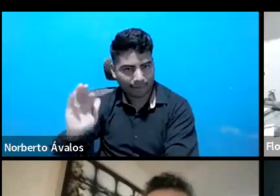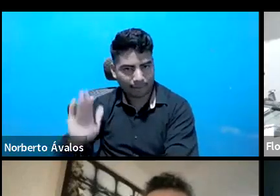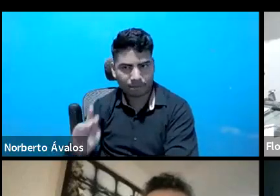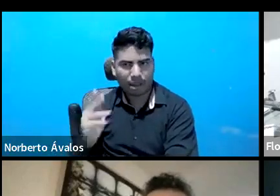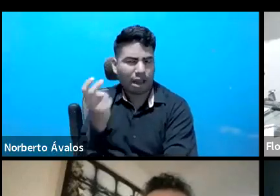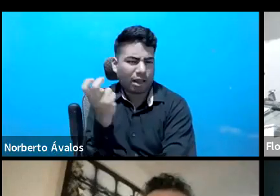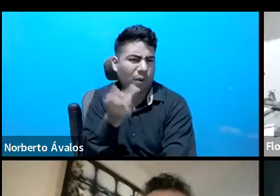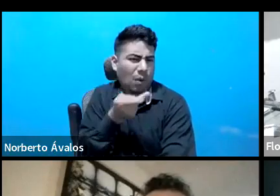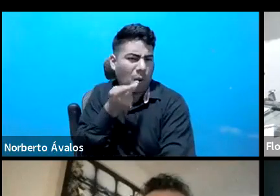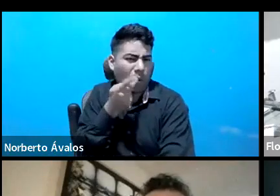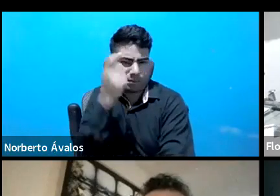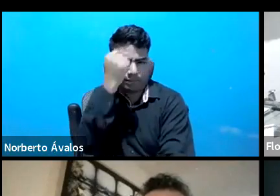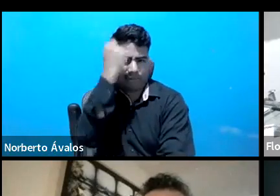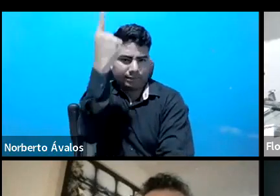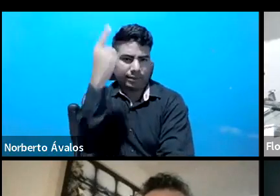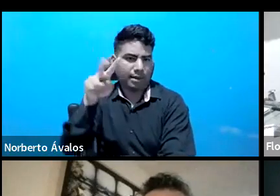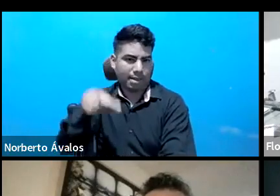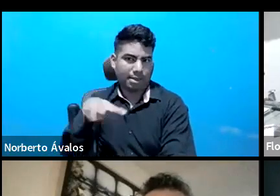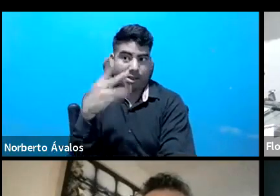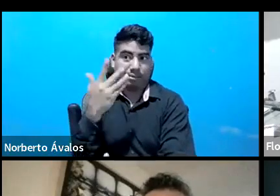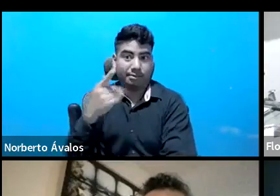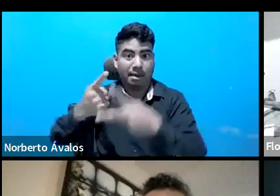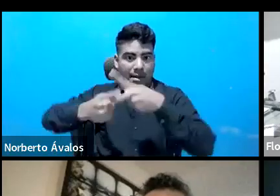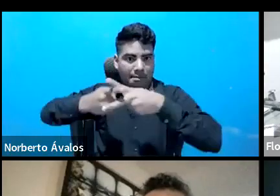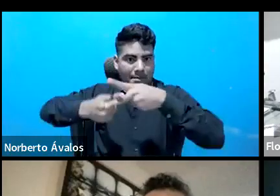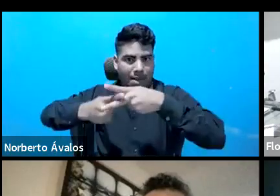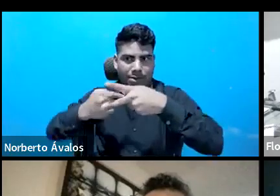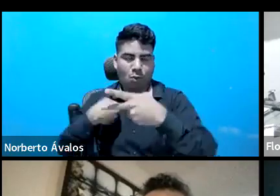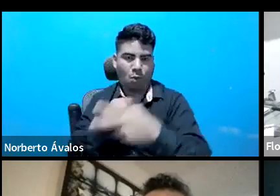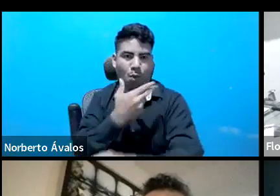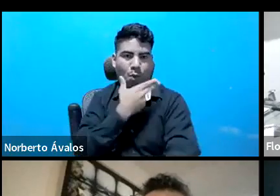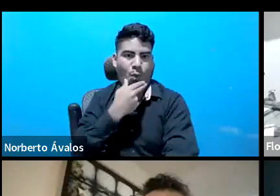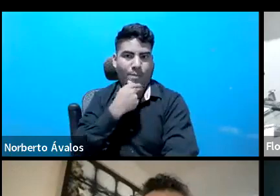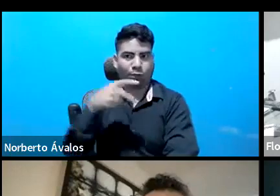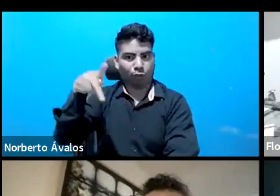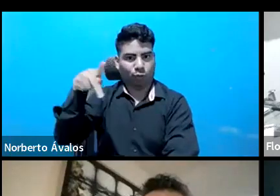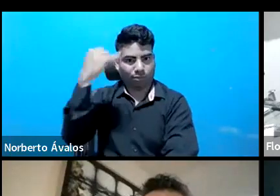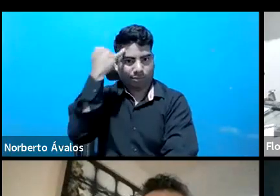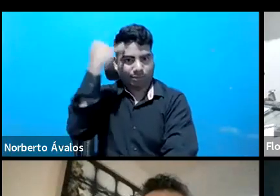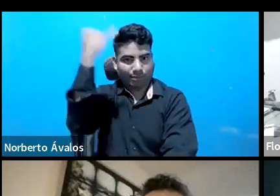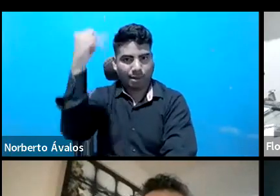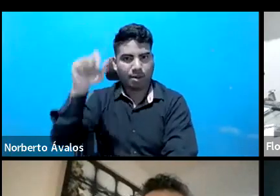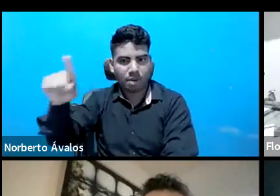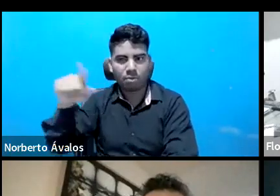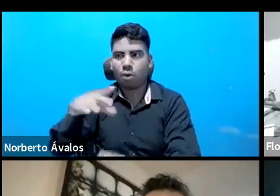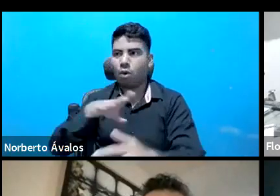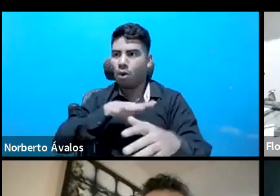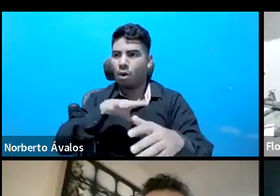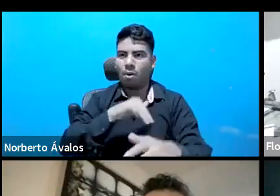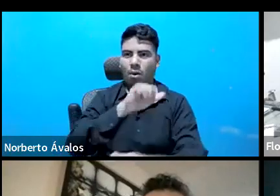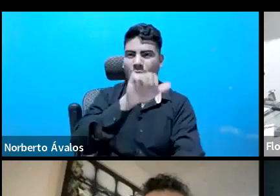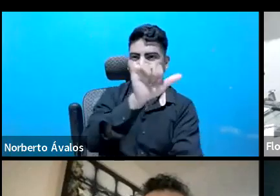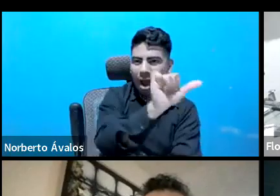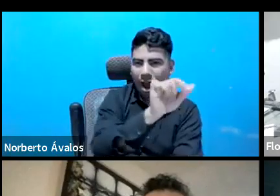datirológico es una creación realmente de oyentes realidad la primera idea fue de un matemático Este